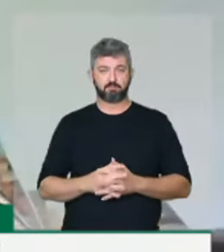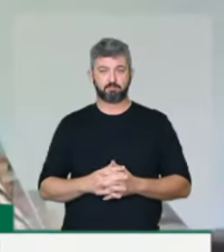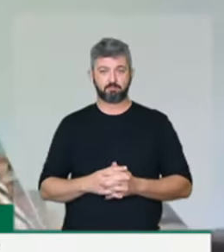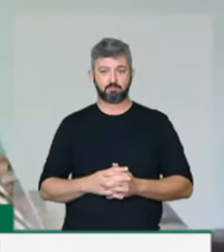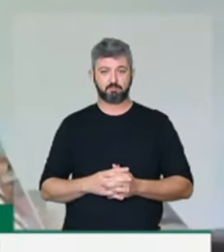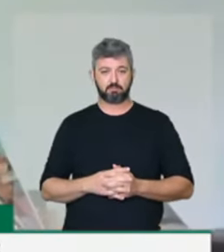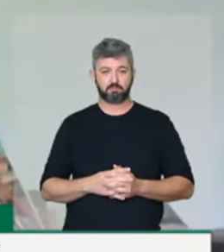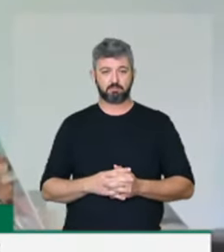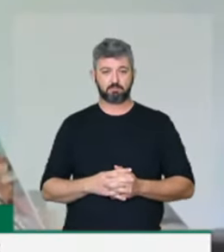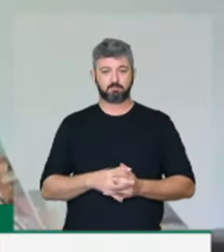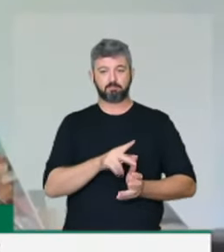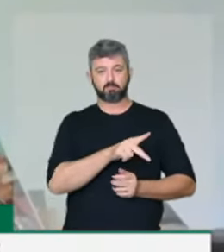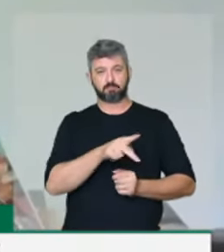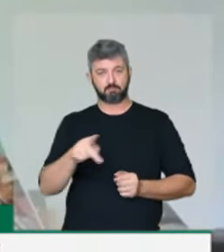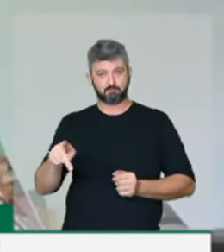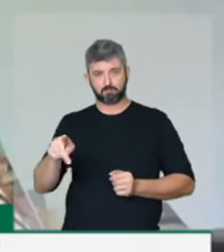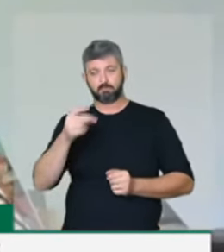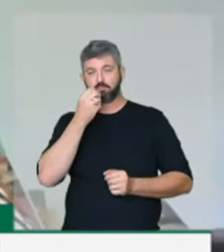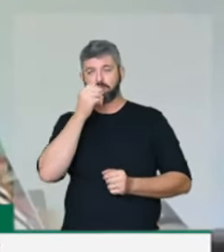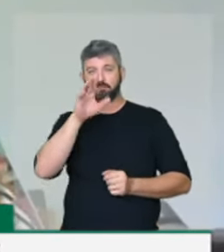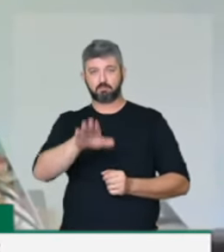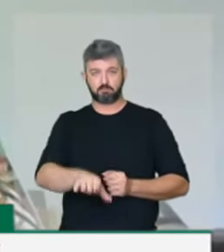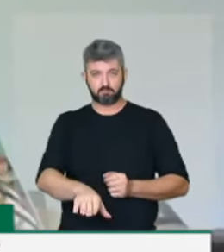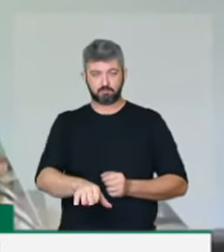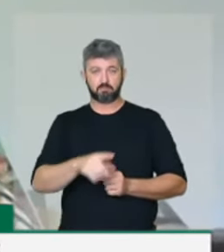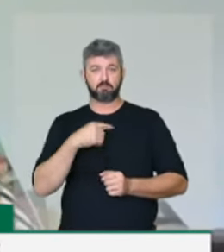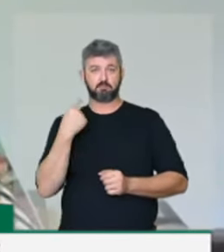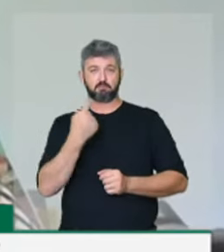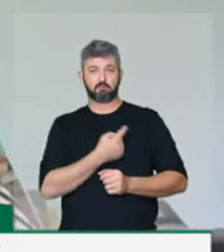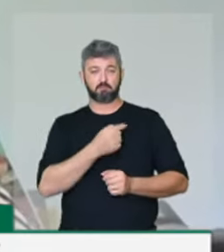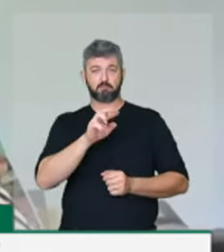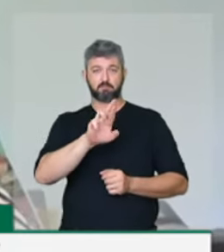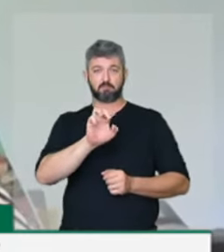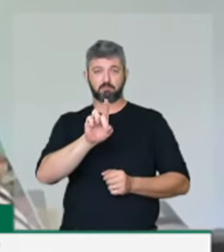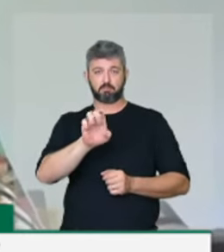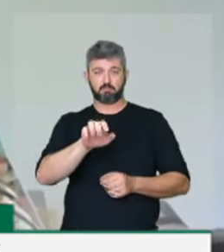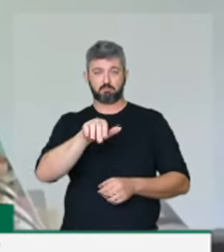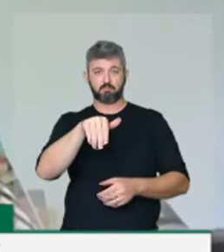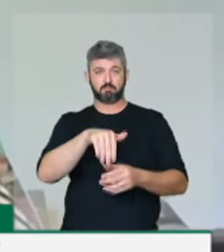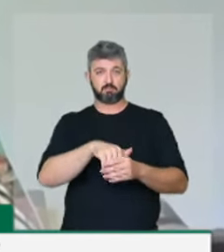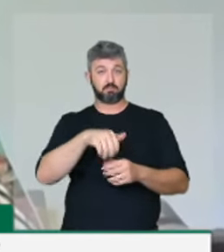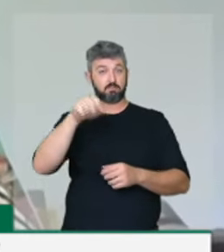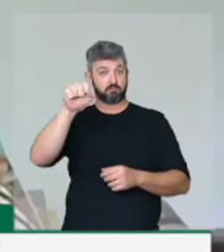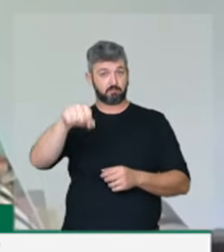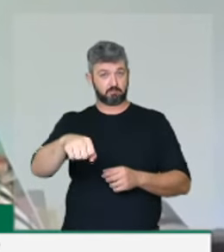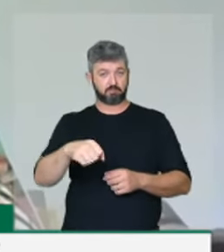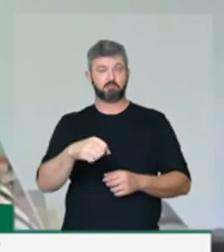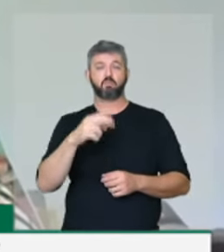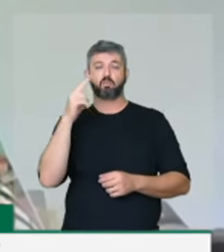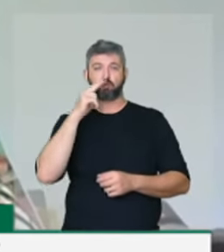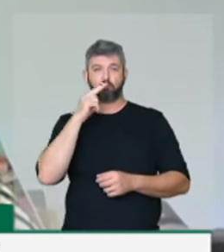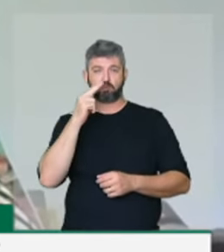REDE VAI ORIENTAR SIM É URGÊNCIA, NÓS ACREDITAMOS QUE O PROJETO DESSA FORMA TEM QUE SER COLOCADO MESMO NESSA CASA PARA DEBATE, PARA SER